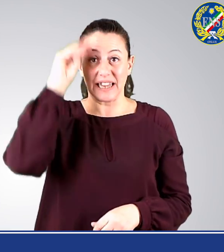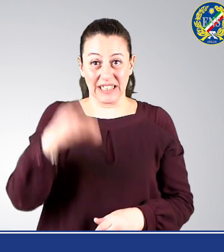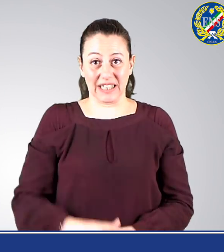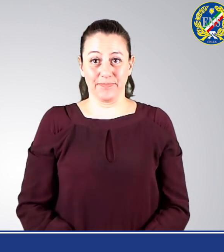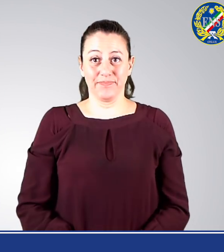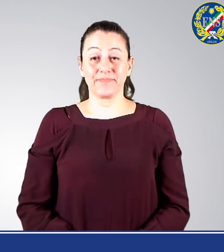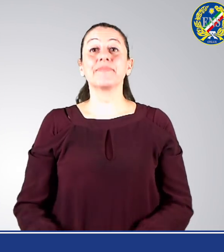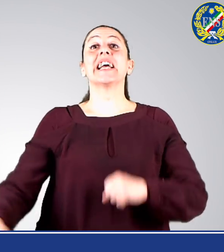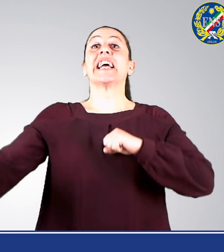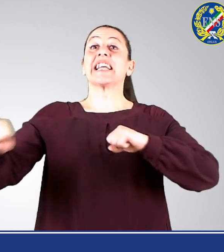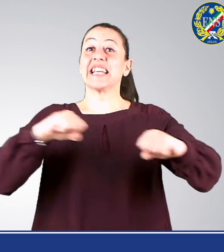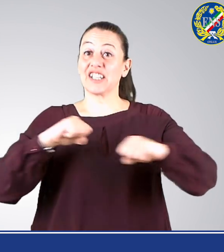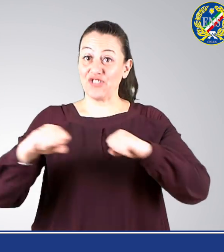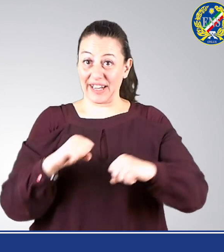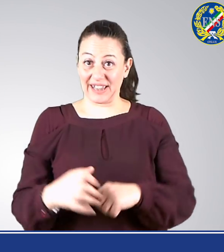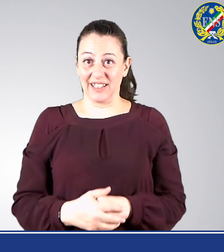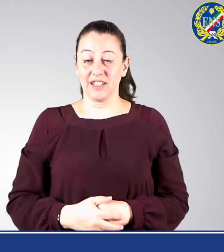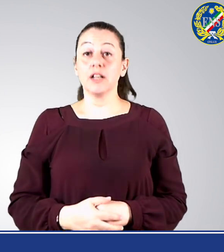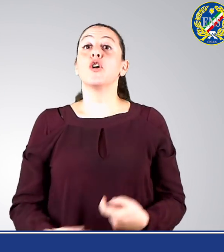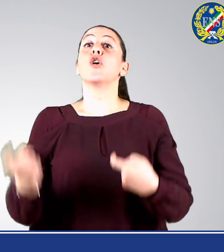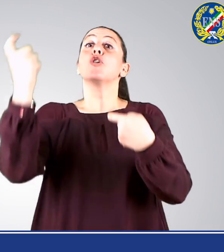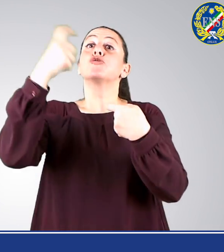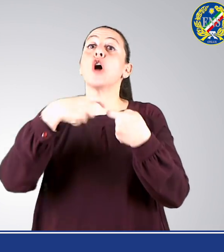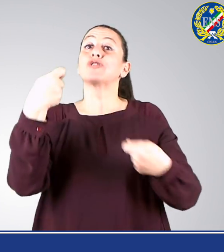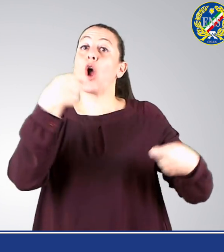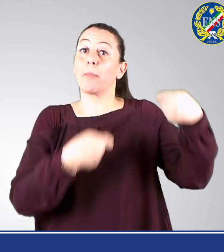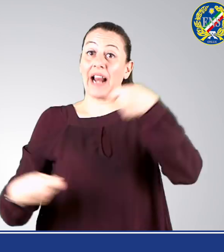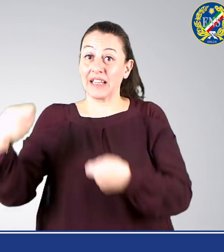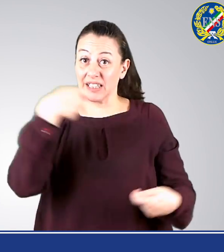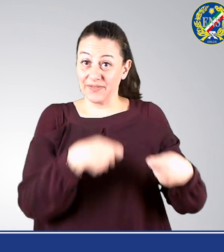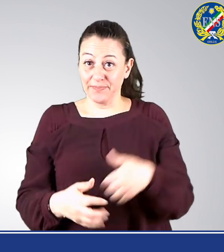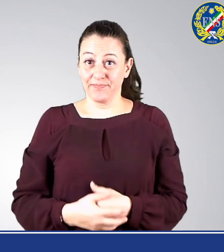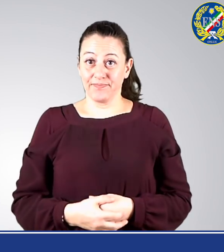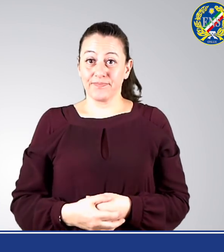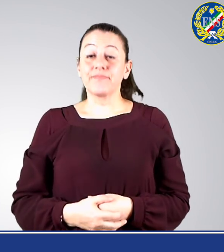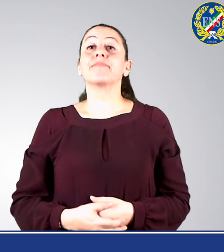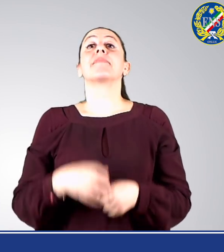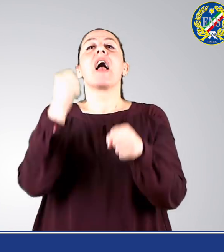gli apprendisti, i dirigenti, i soci lavoratori delle cooperative di produzione e lavoro,